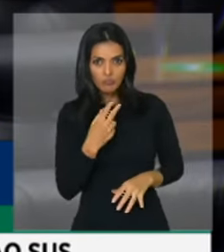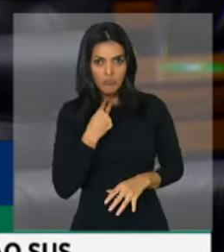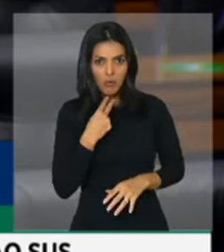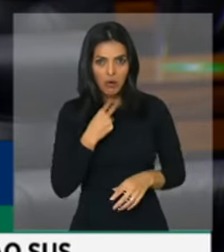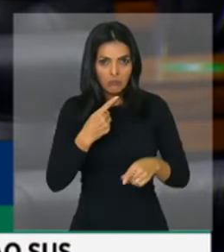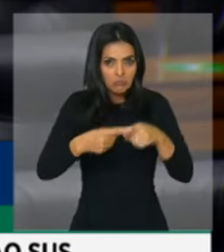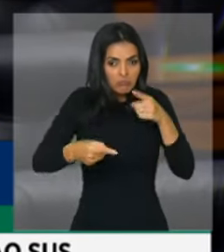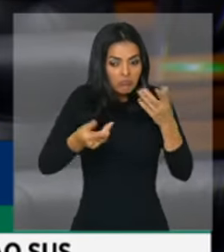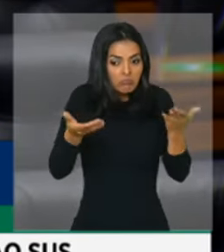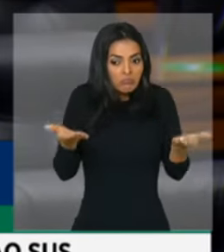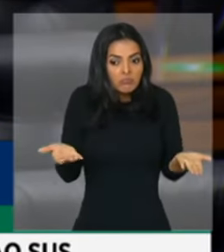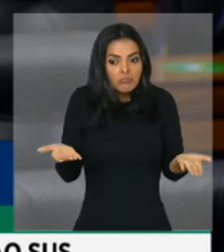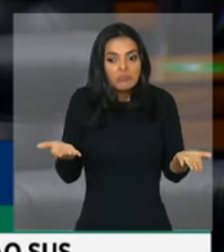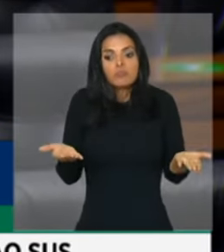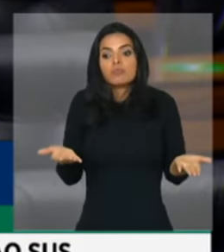TRABALHAR PARA QUE O SENADO FAÇA A CORREÇÃO, PORQUE O